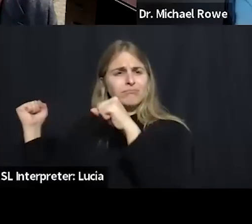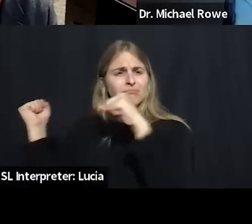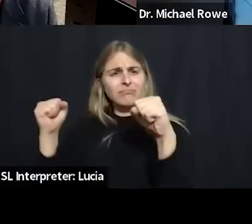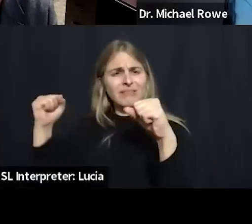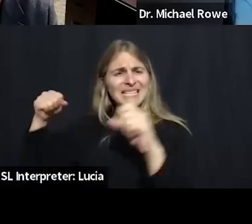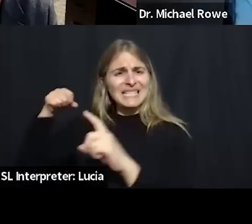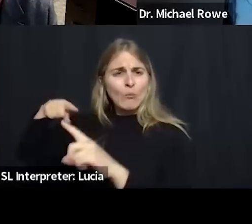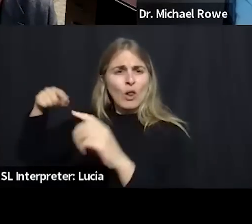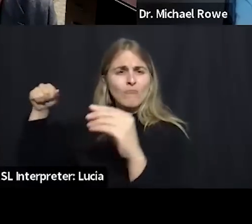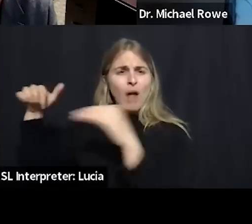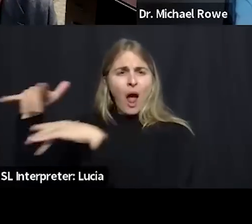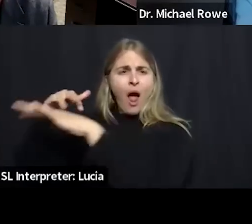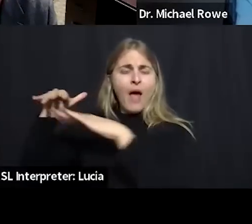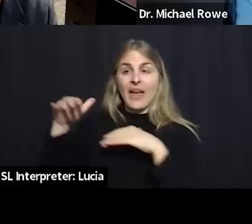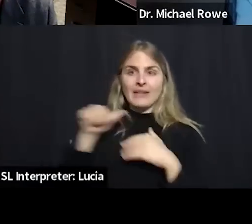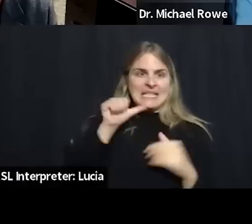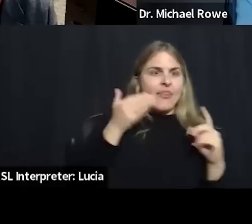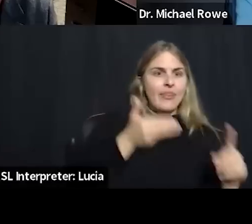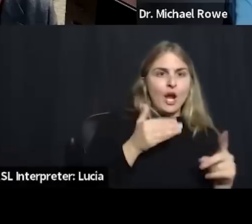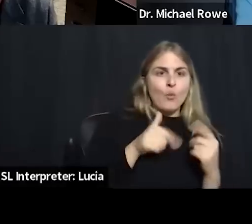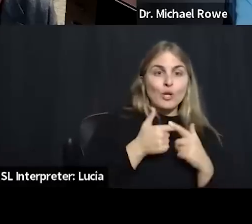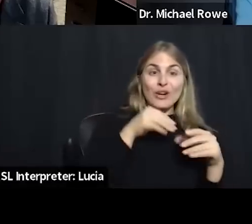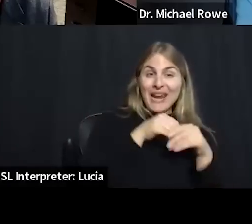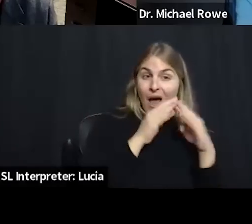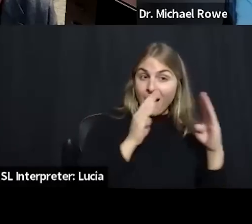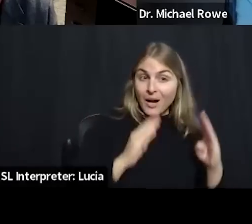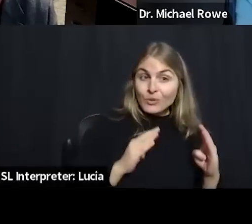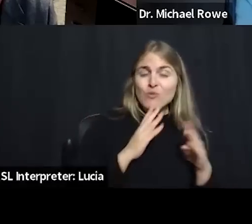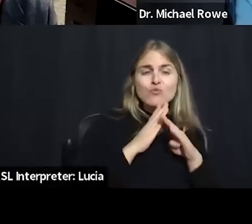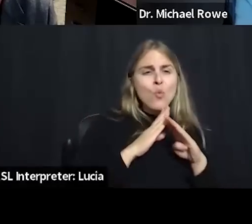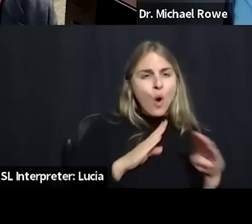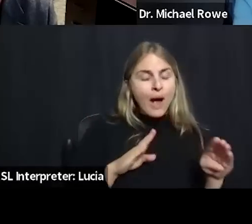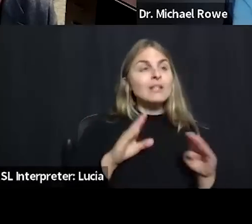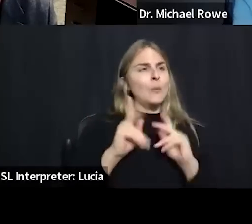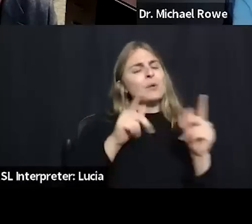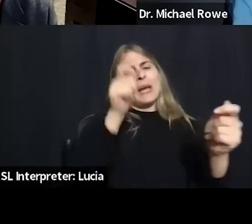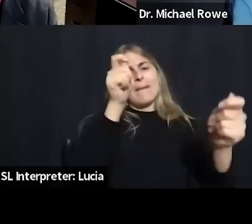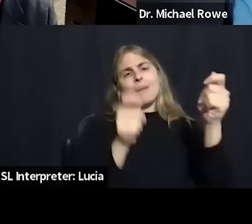Y así, podemos trabajar con la gente en modificar su entorno para incluir ruido,